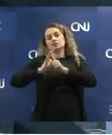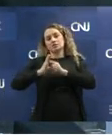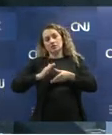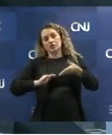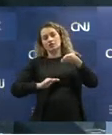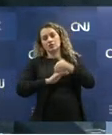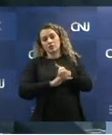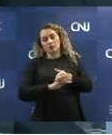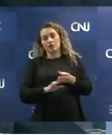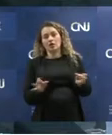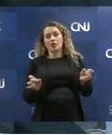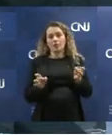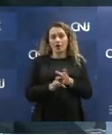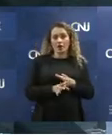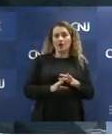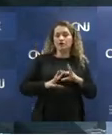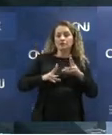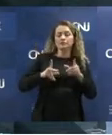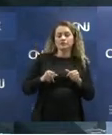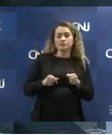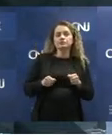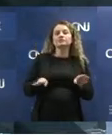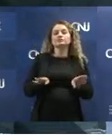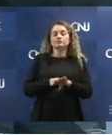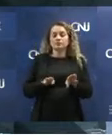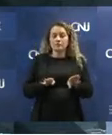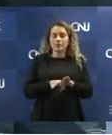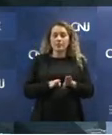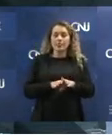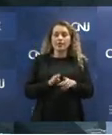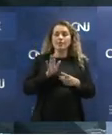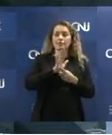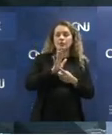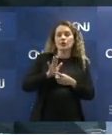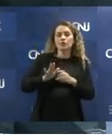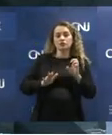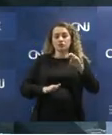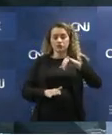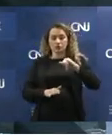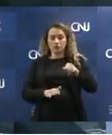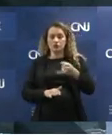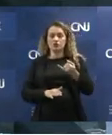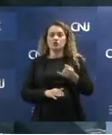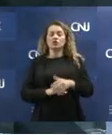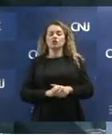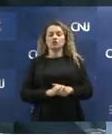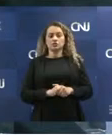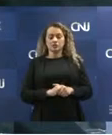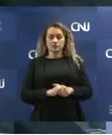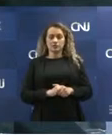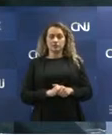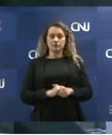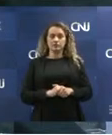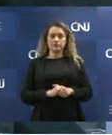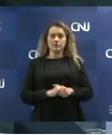o razoável e assim também orienta o Conselho Nacional de Justiça. A sabatina foi feita pelo Senado